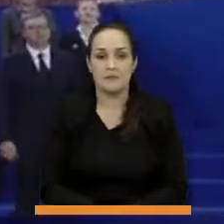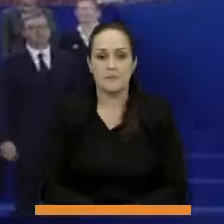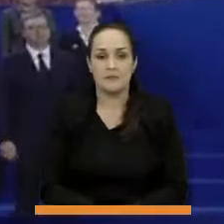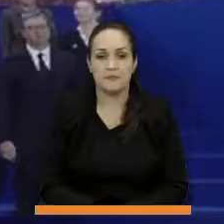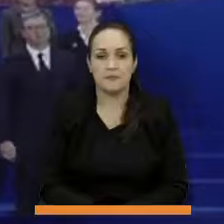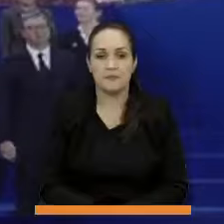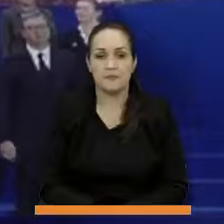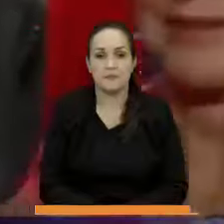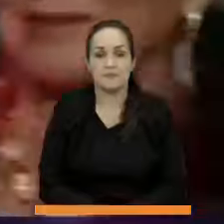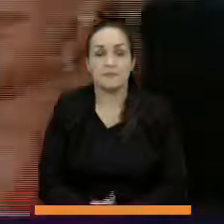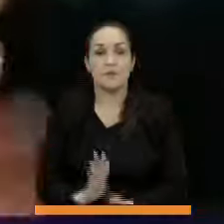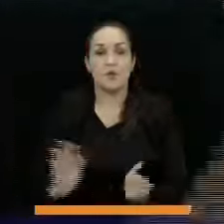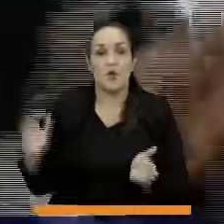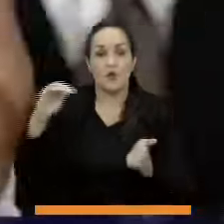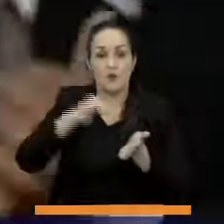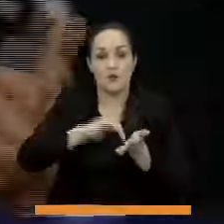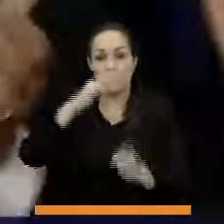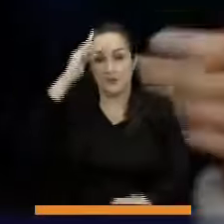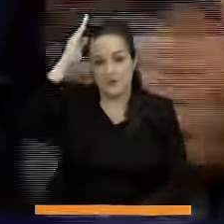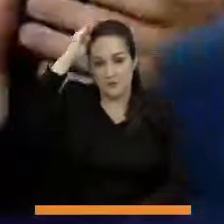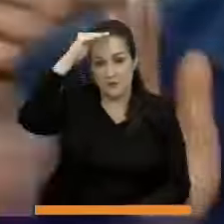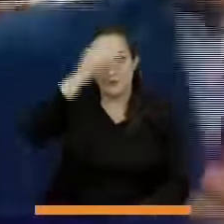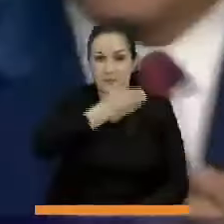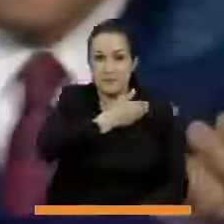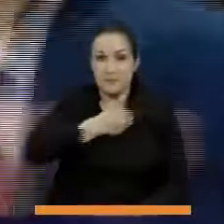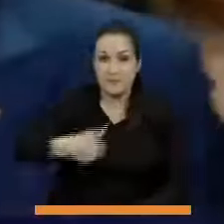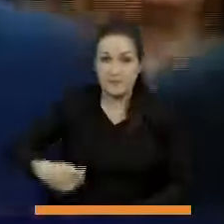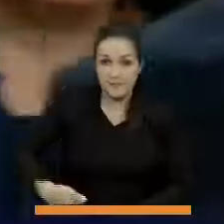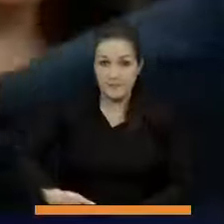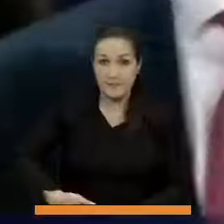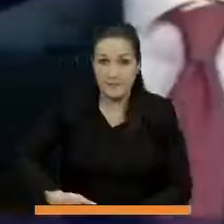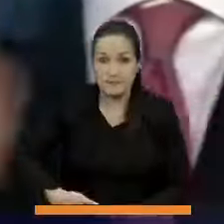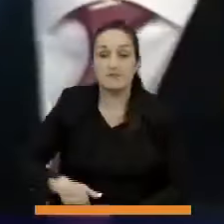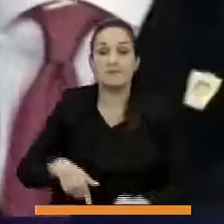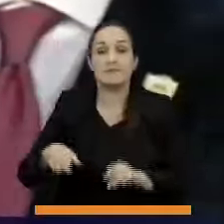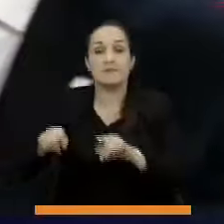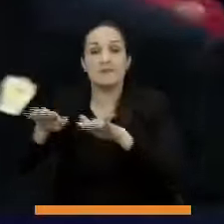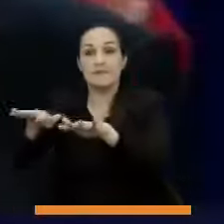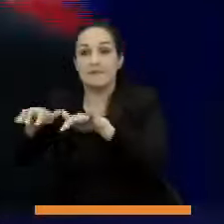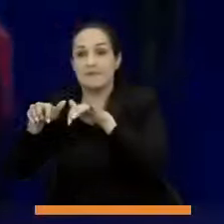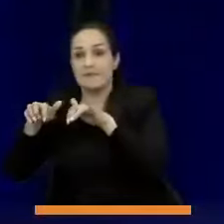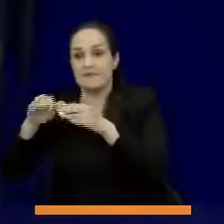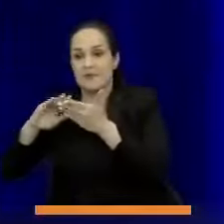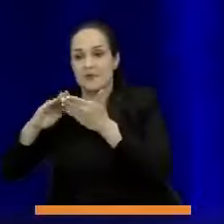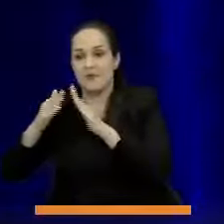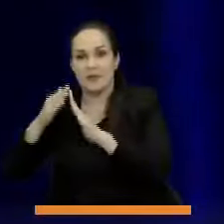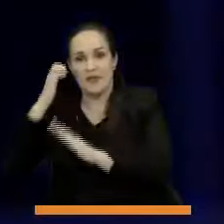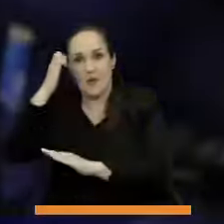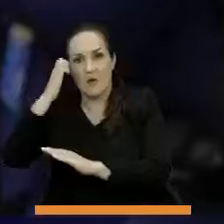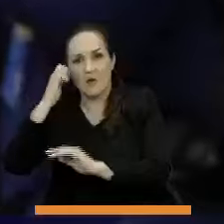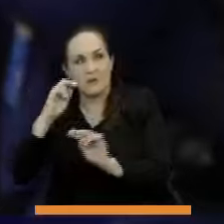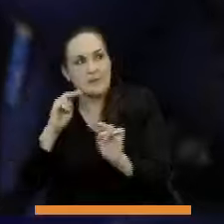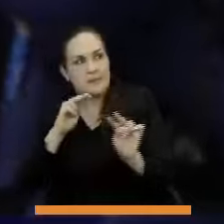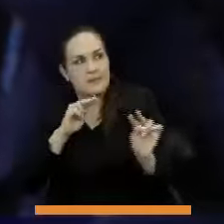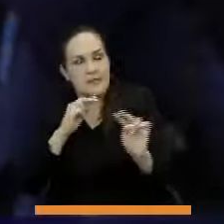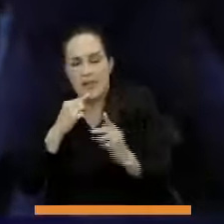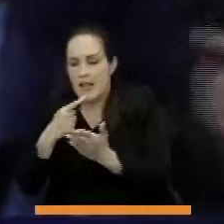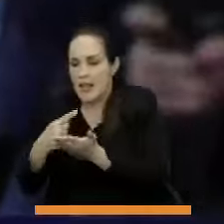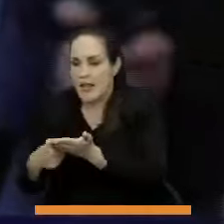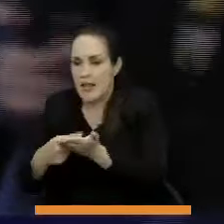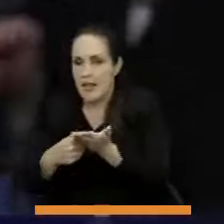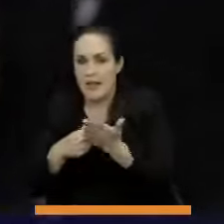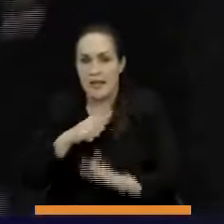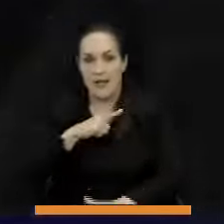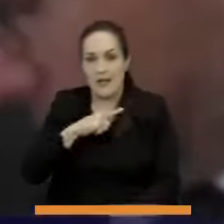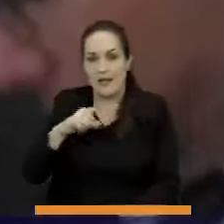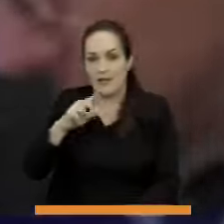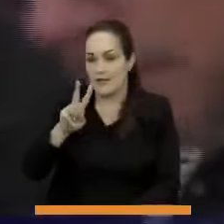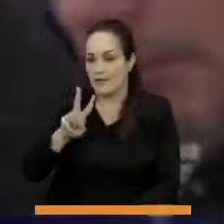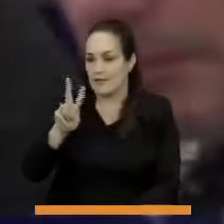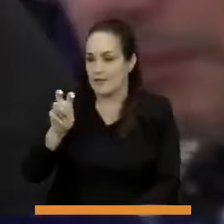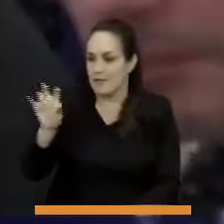CREO QUE HABLAREMOS,